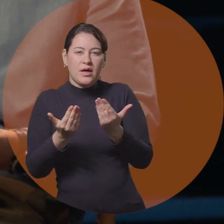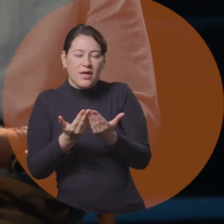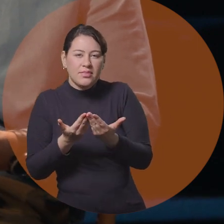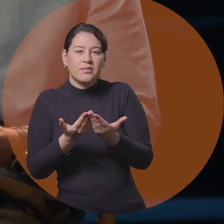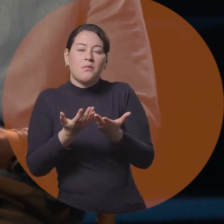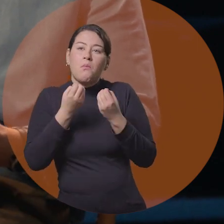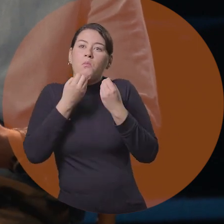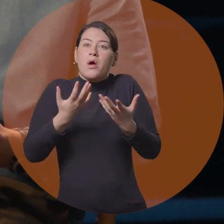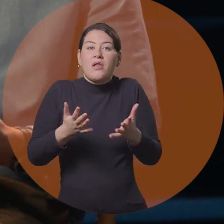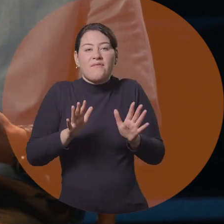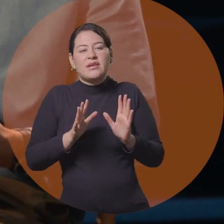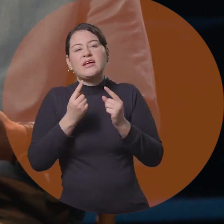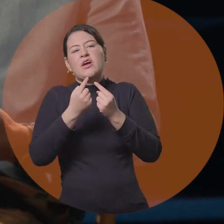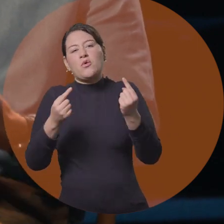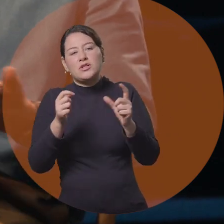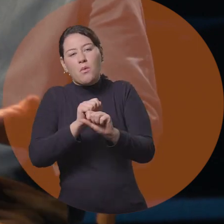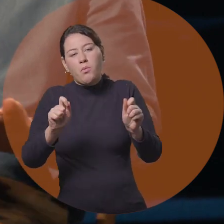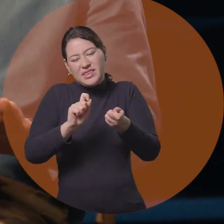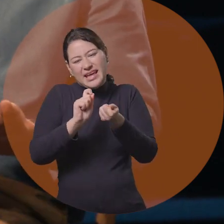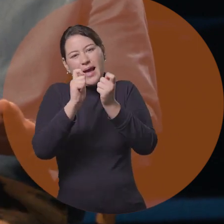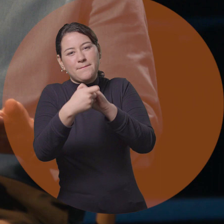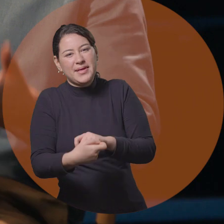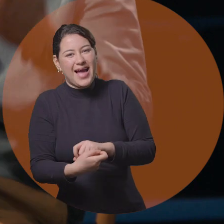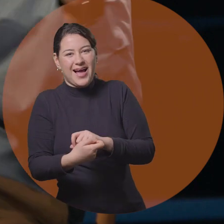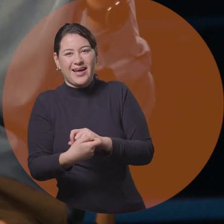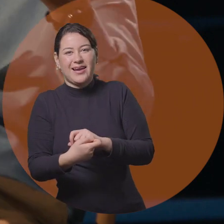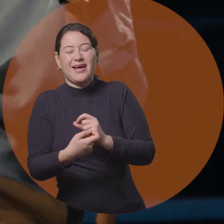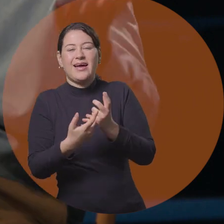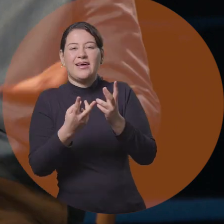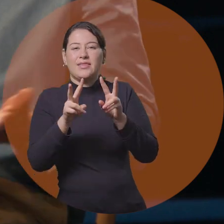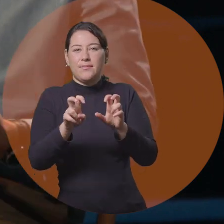Bueno, ¿qué cosas se podrían haber hecho distintas? En esto de jugar un poco,